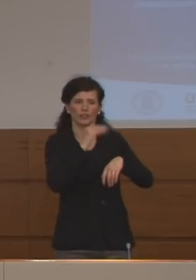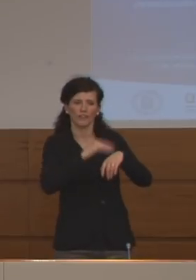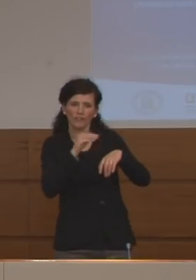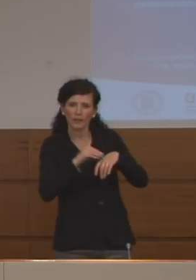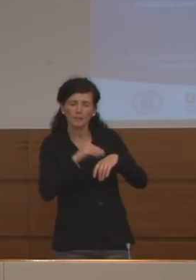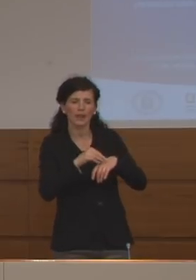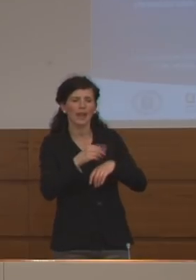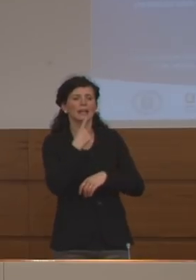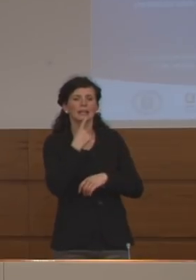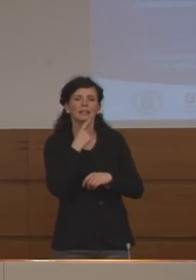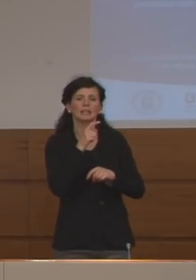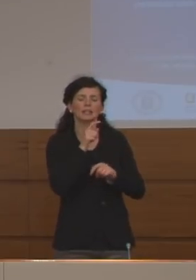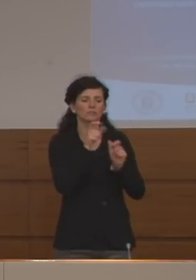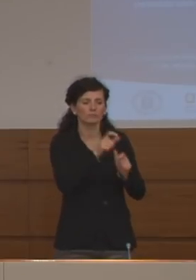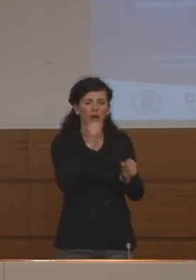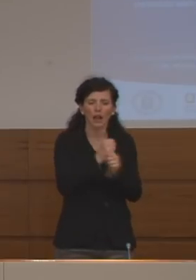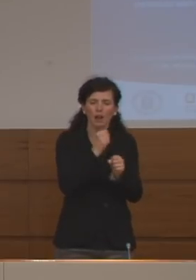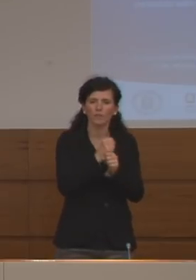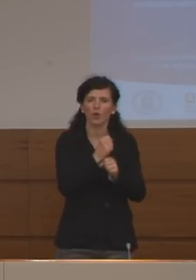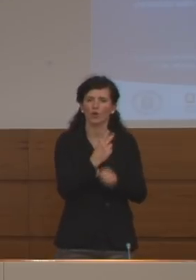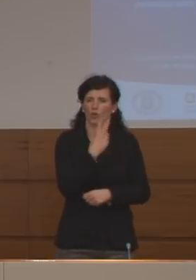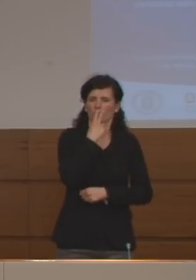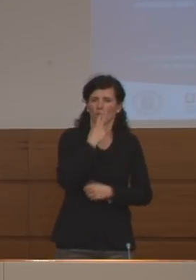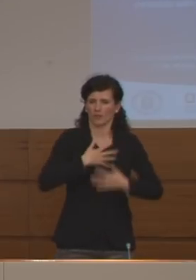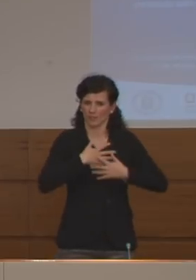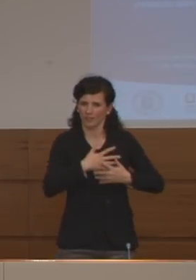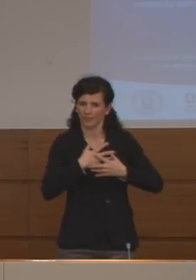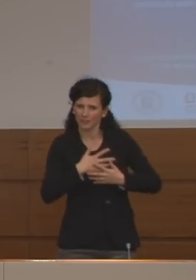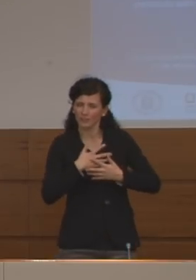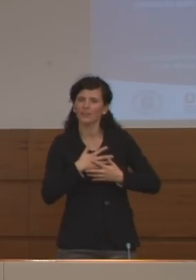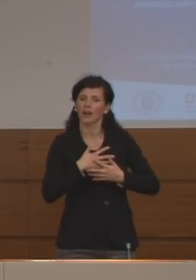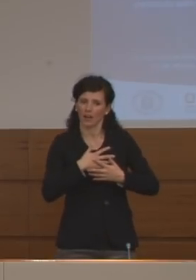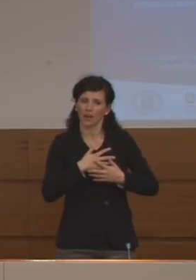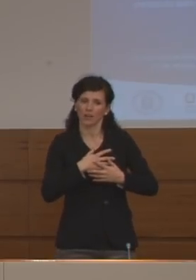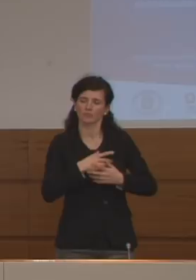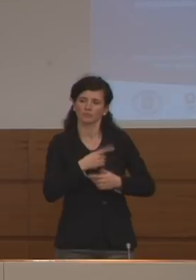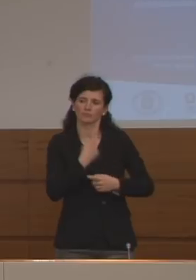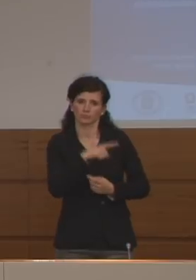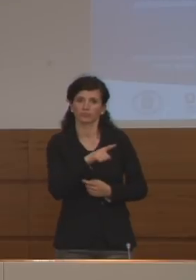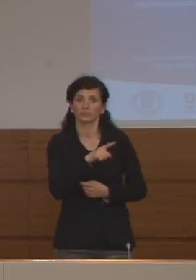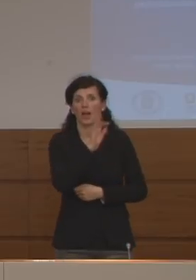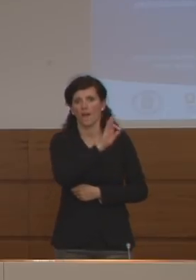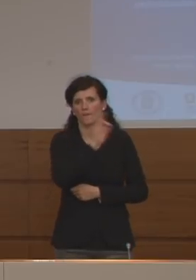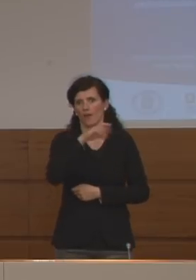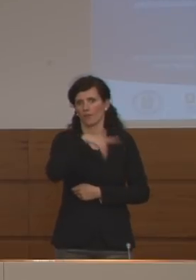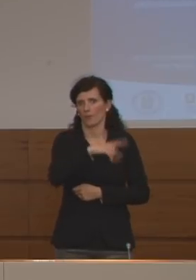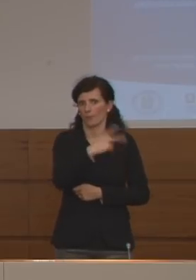intubazione, di ventilazione meccanica, proprio perché loro devono avere